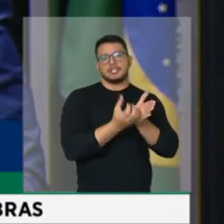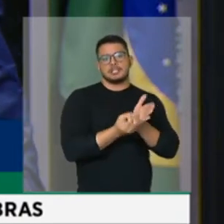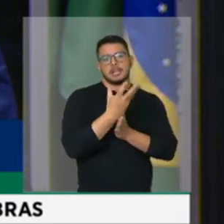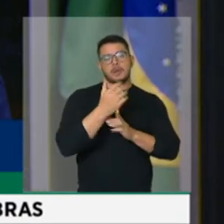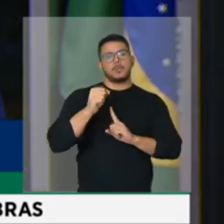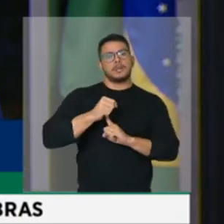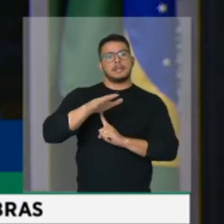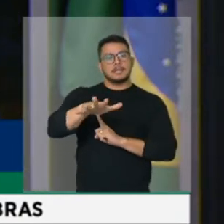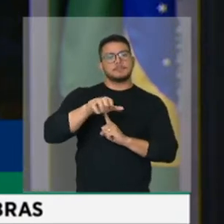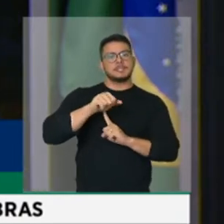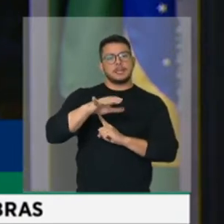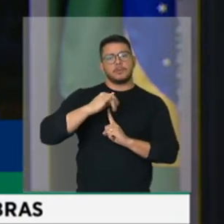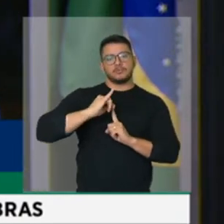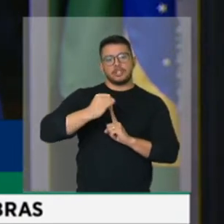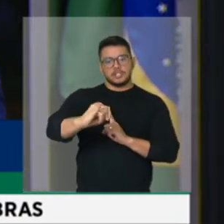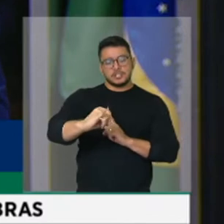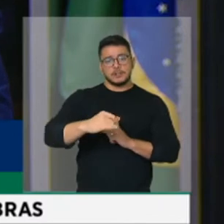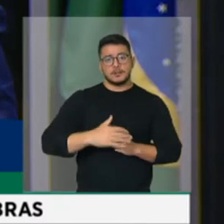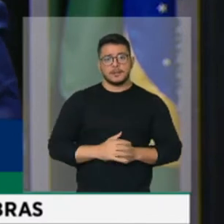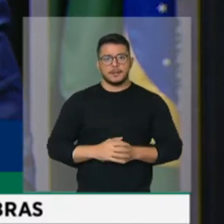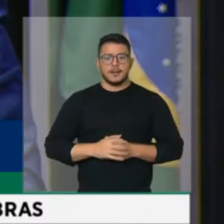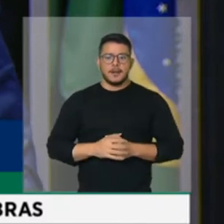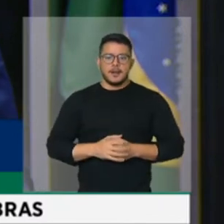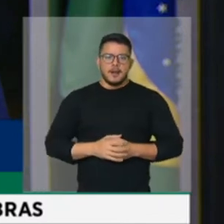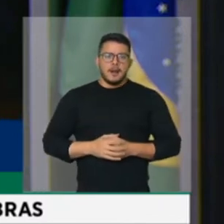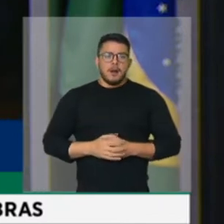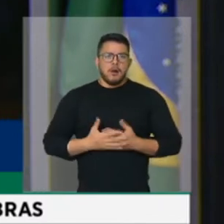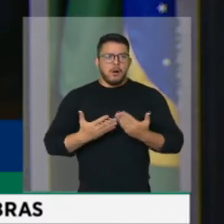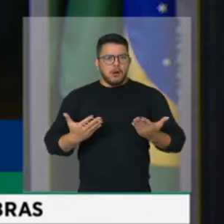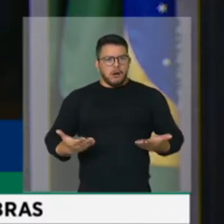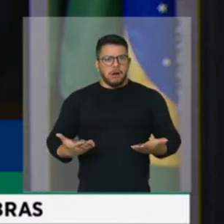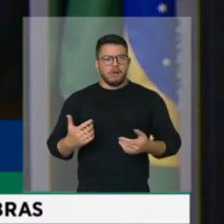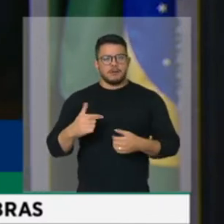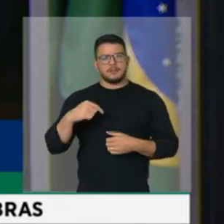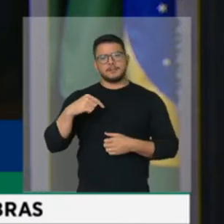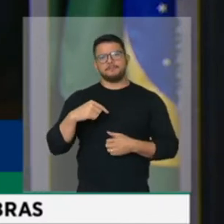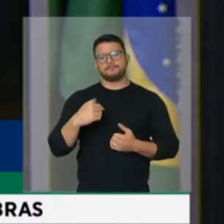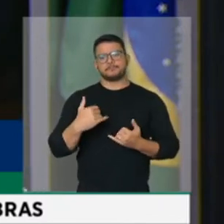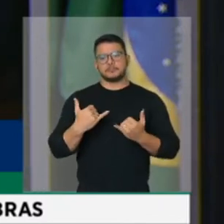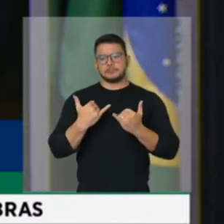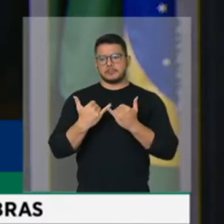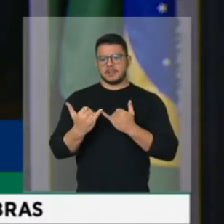O MELHOR CAMINHO. ALGUNS DEFENDEM A PRIVATIZAÇÃO. MAS CERTAMENTE MANTER COMO ESTÁ SIGNIFICA UMA PARTICIPAÇÃO